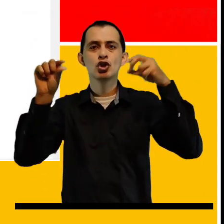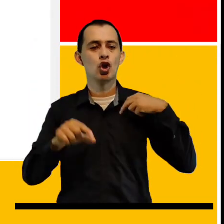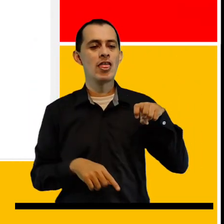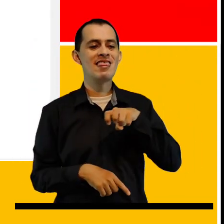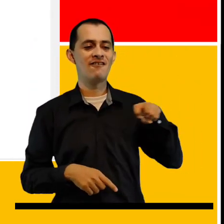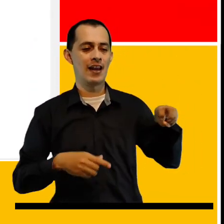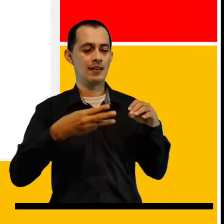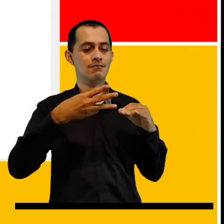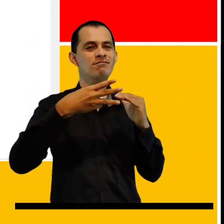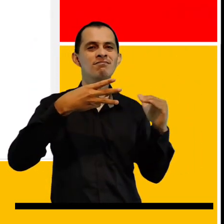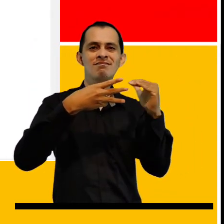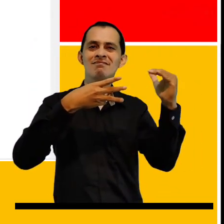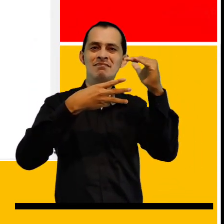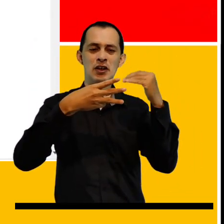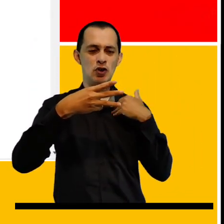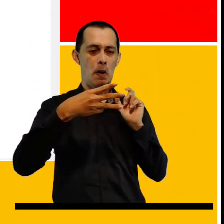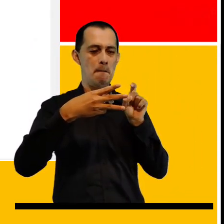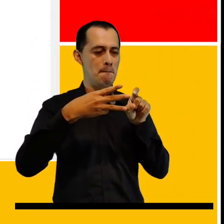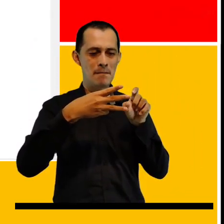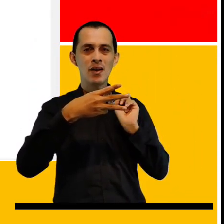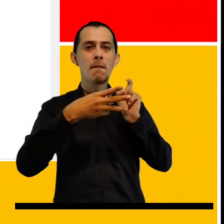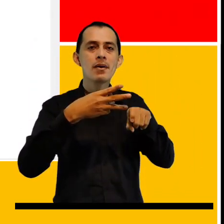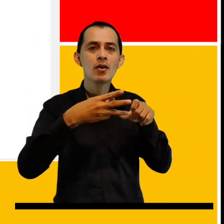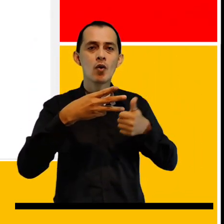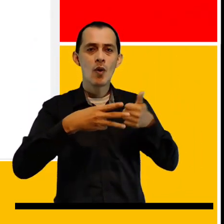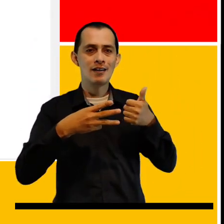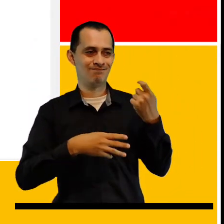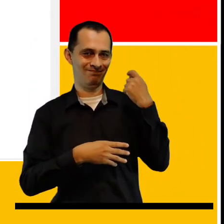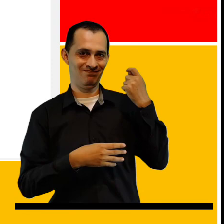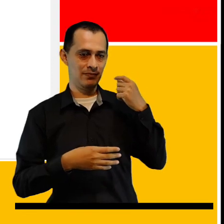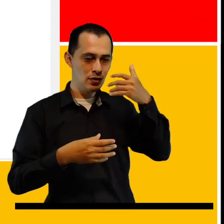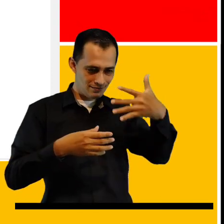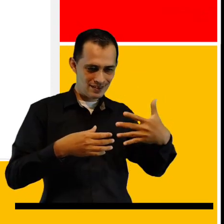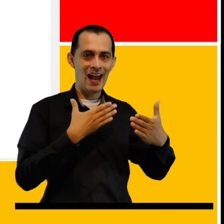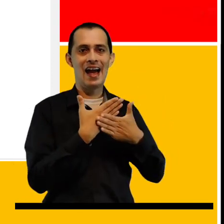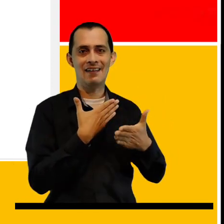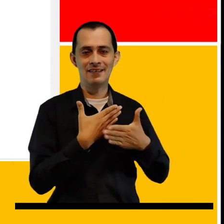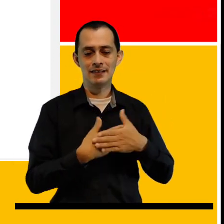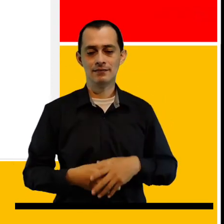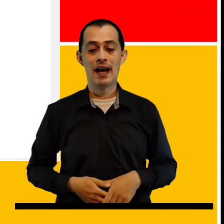está desde la última convocatoria que se realizó; estos serían dos comprobantes importantes